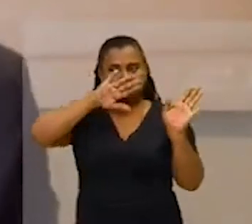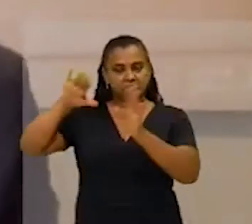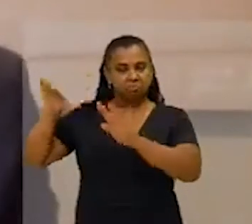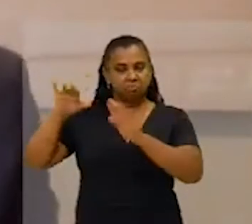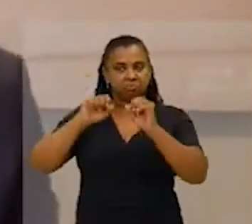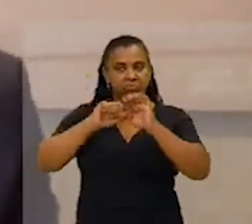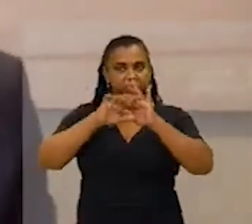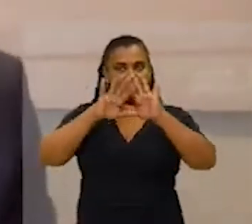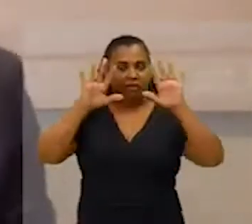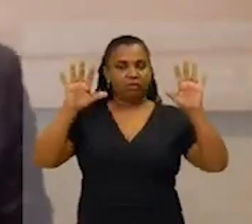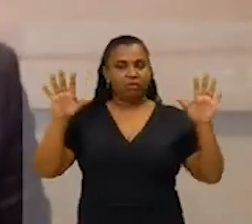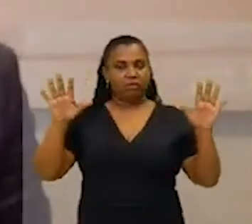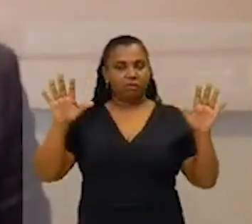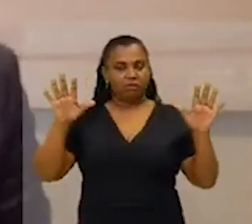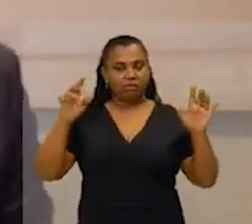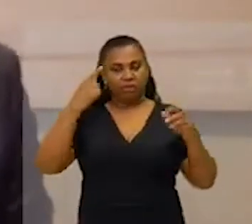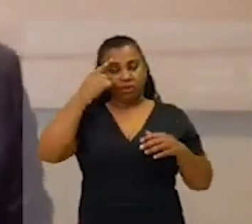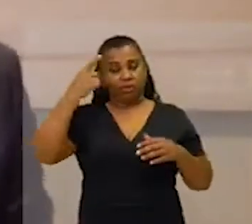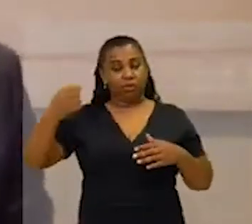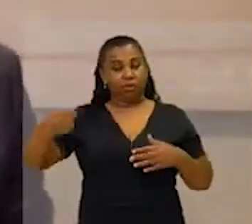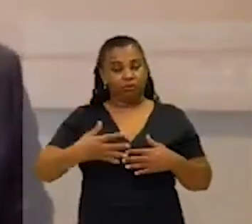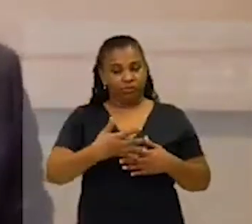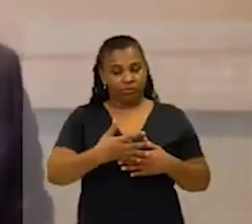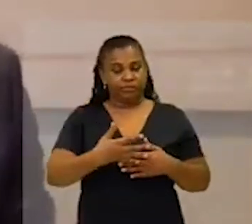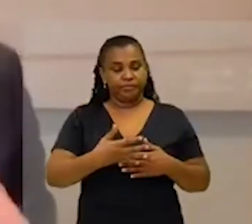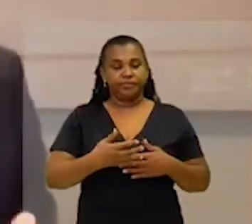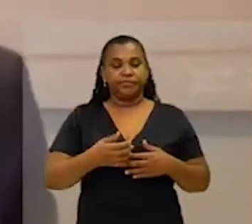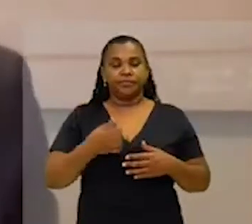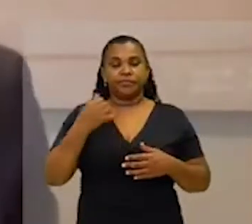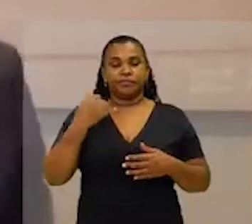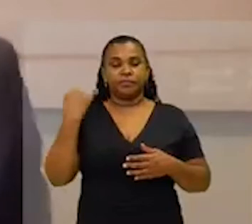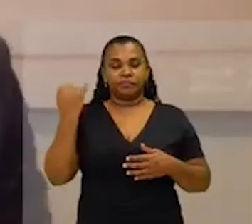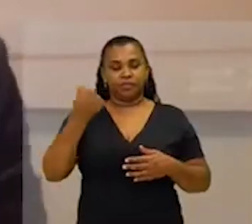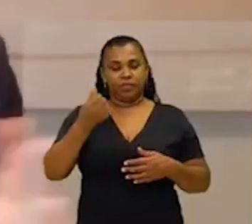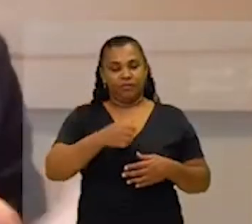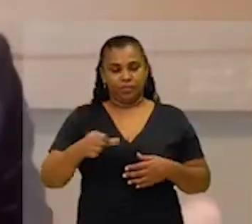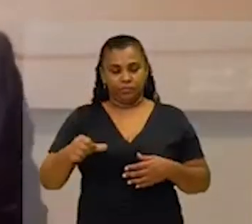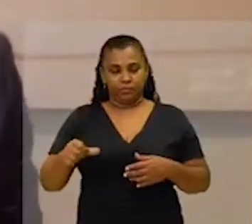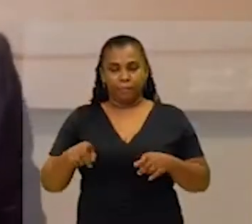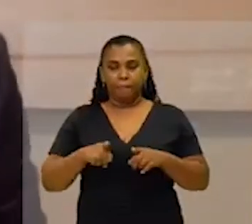importante a gente avaliar agora é importante para quem nos dá ficha aqui muito também não